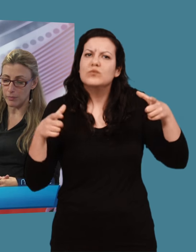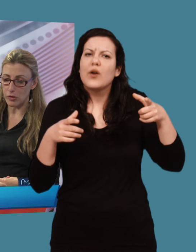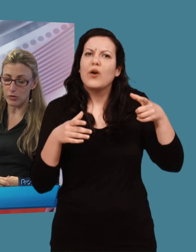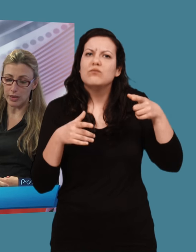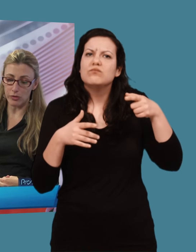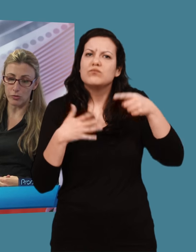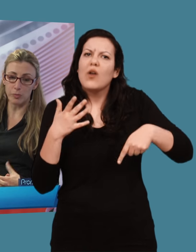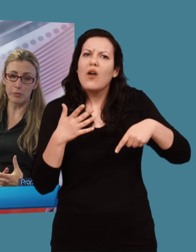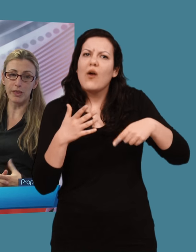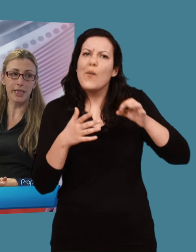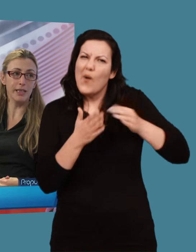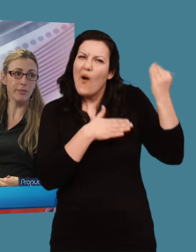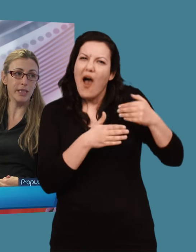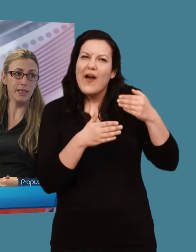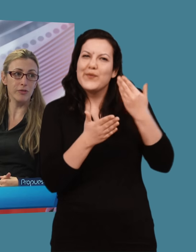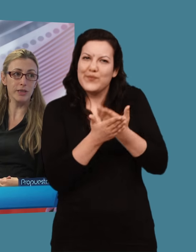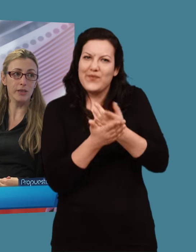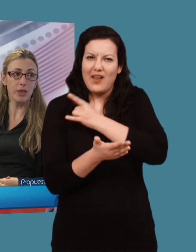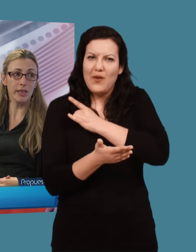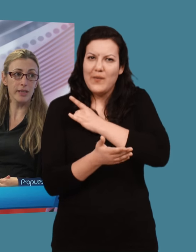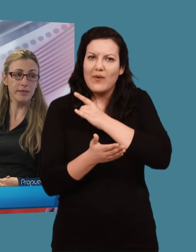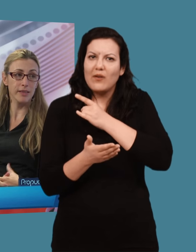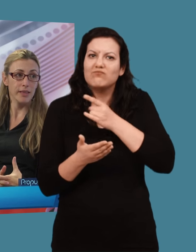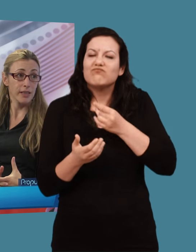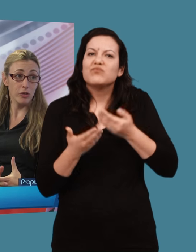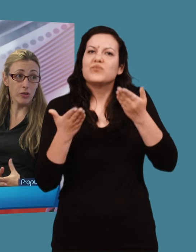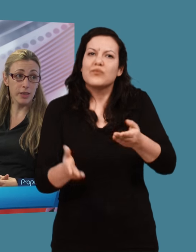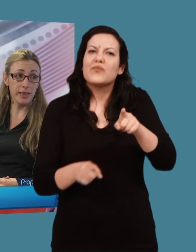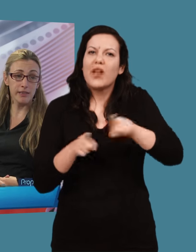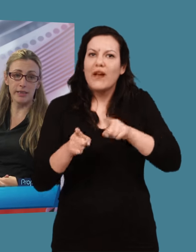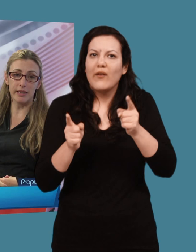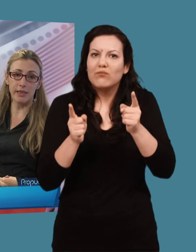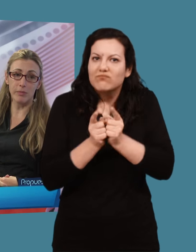pocos años su propuesta académica, ofreciendo carreras cortas y